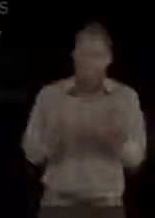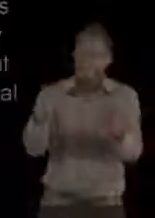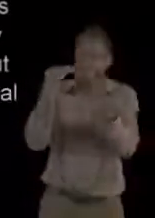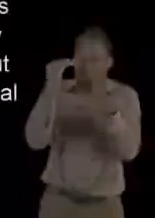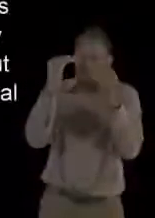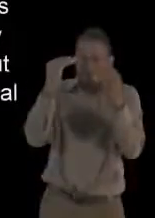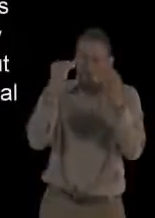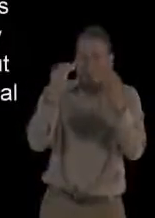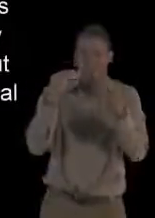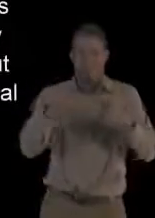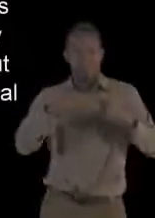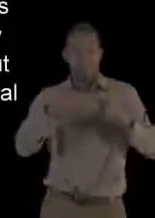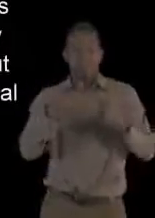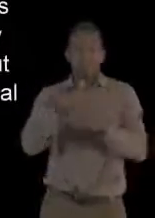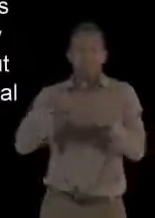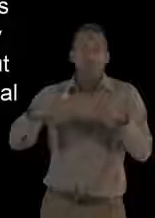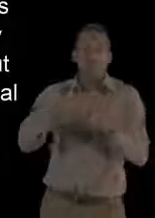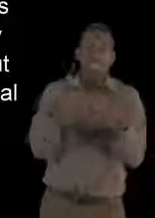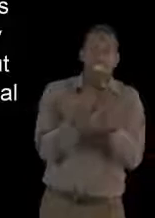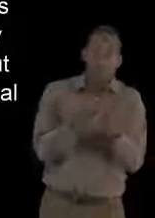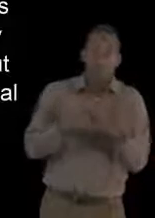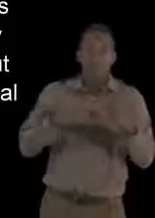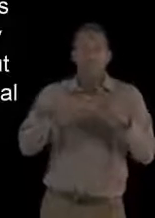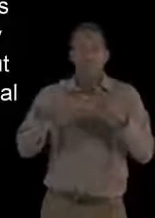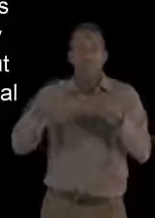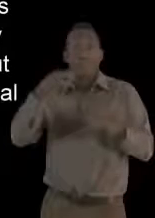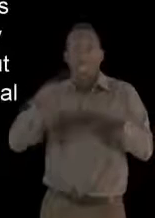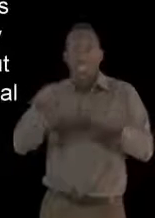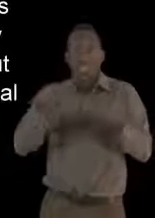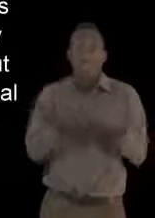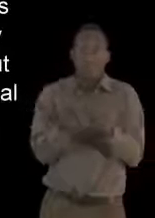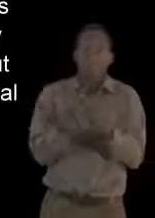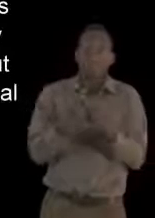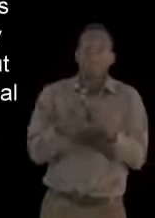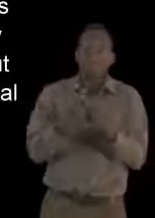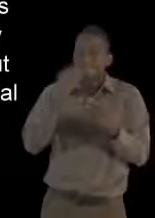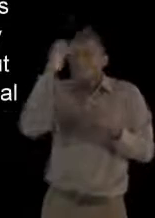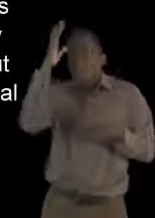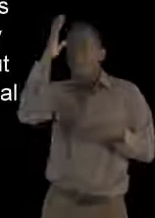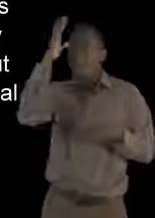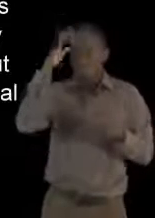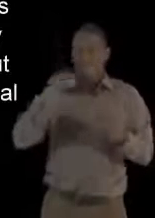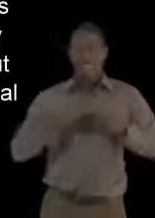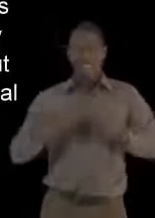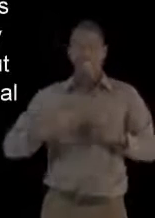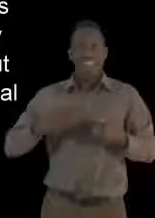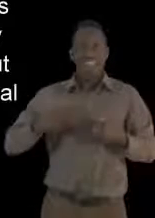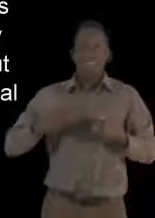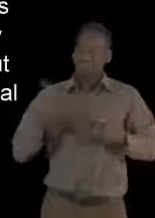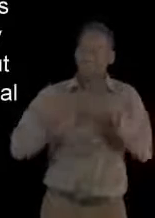يعترف النموذج الاجتماعي بأن الإعاقة لا تكون بسبب الحالة الصحية أو نوع الإعاقة